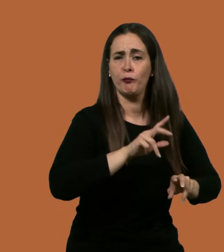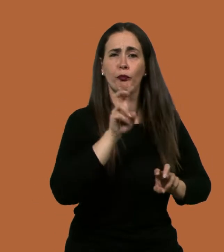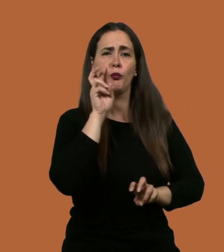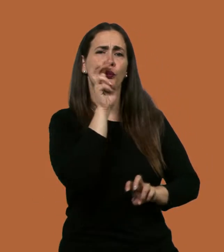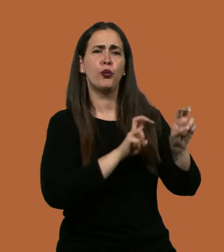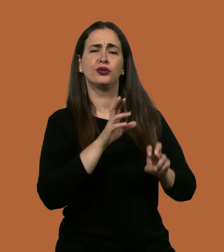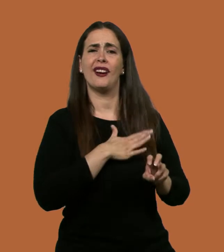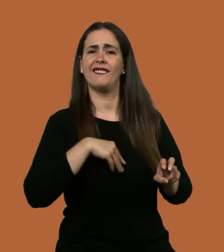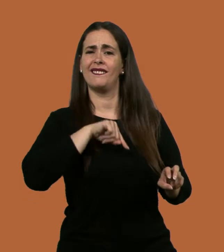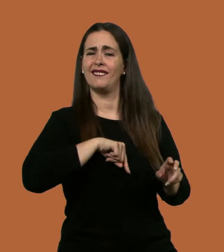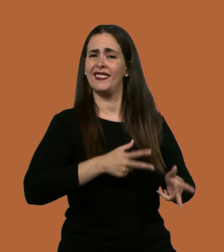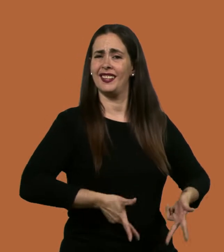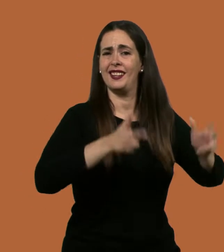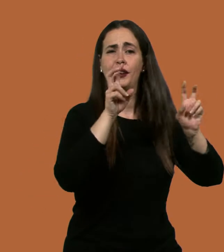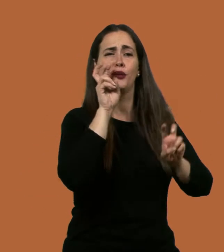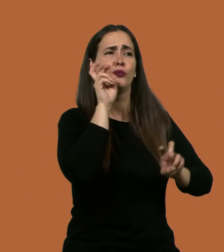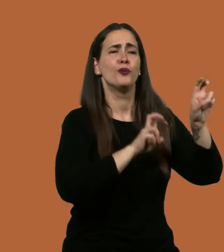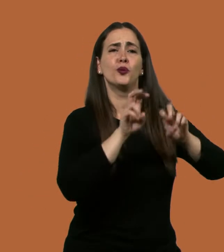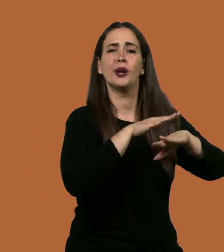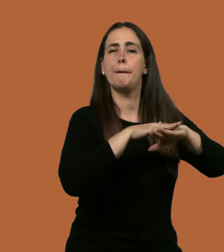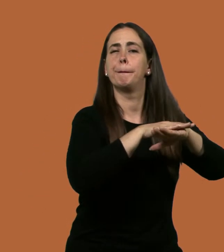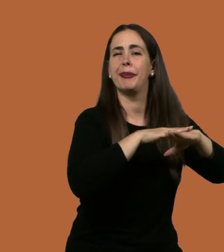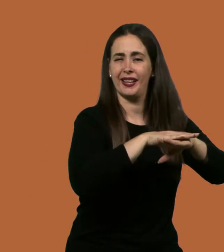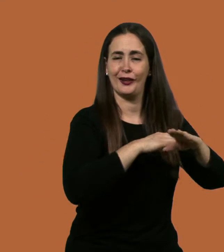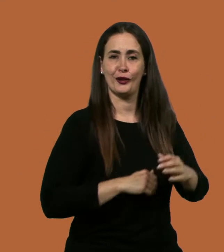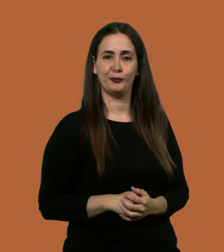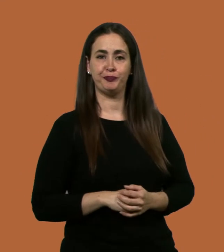que busca una oportunitat per redimir-se.